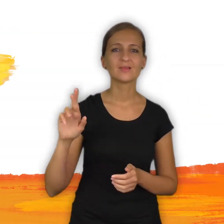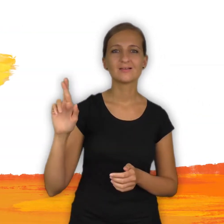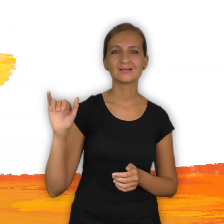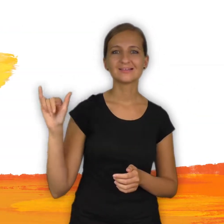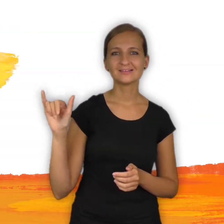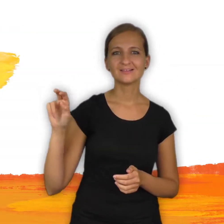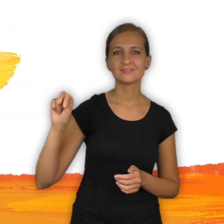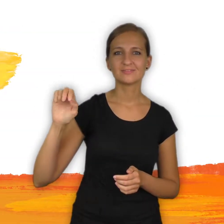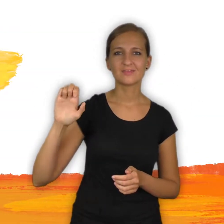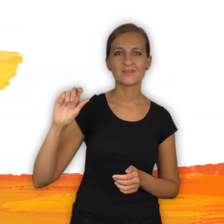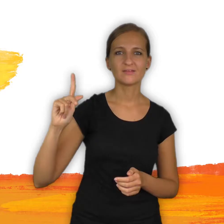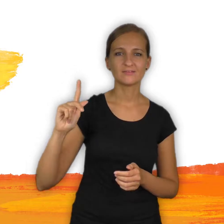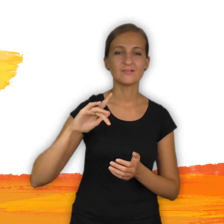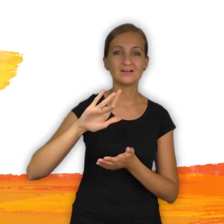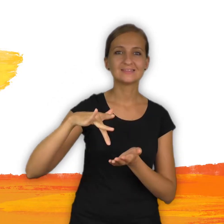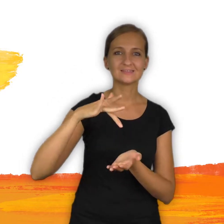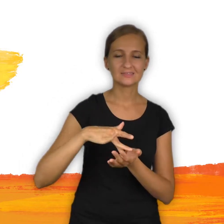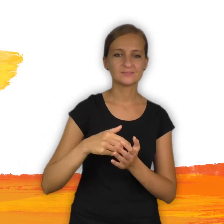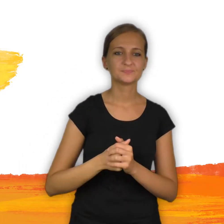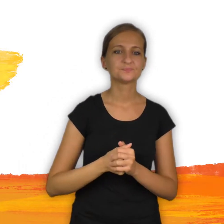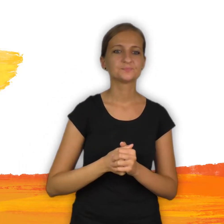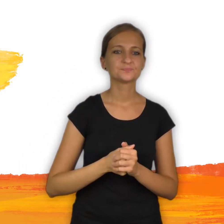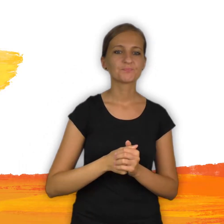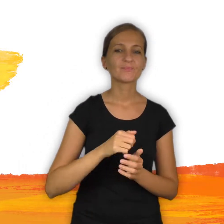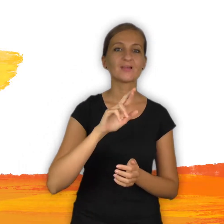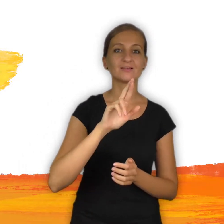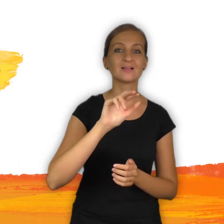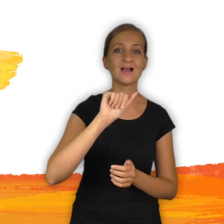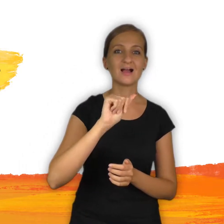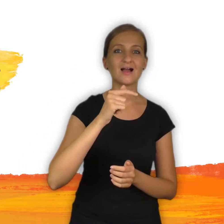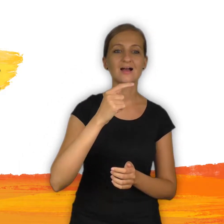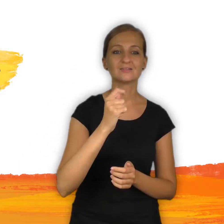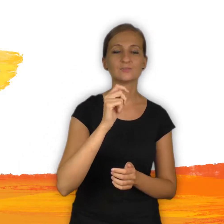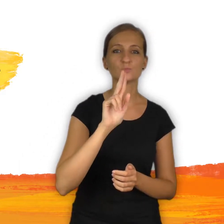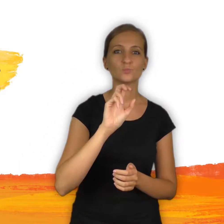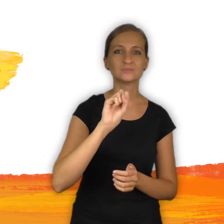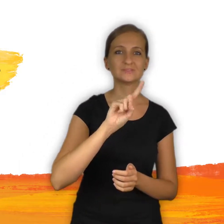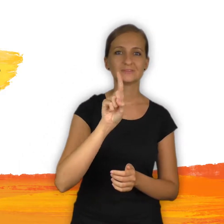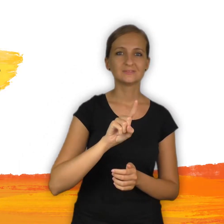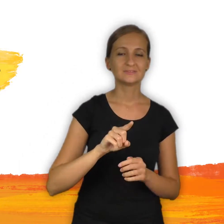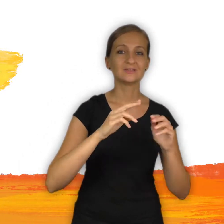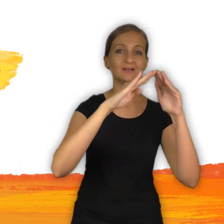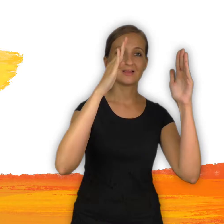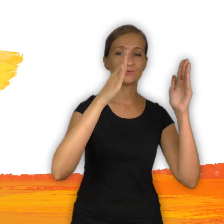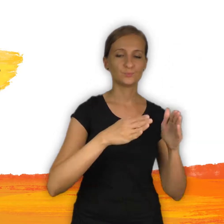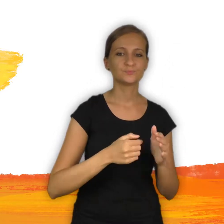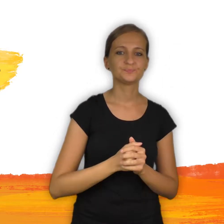Rynek i Ratusz